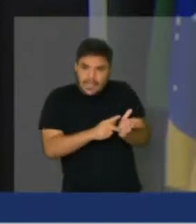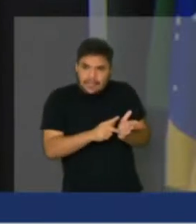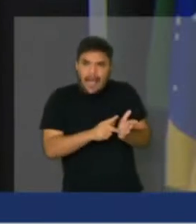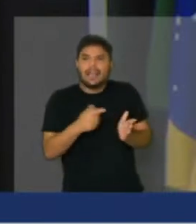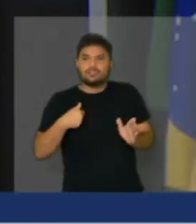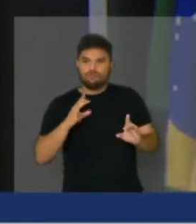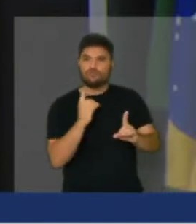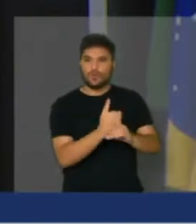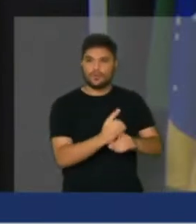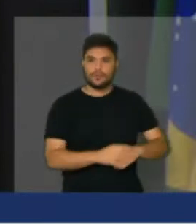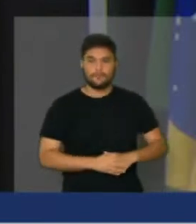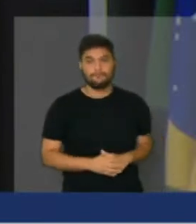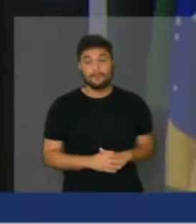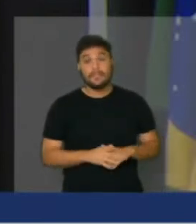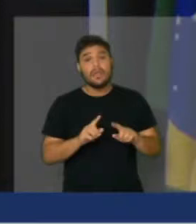CHOCOU DE TUDO ISSO, SENHORES É QUE APESAR DE TUDO O QUE